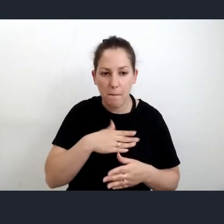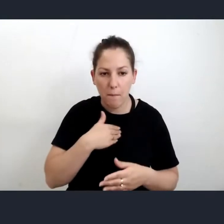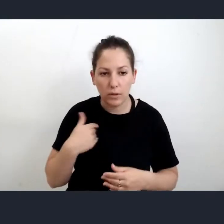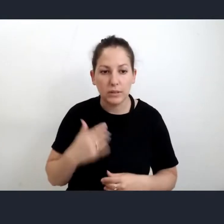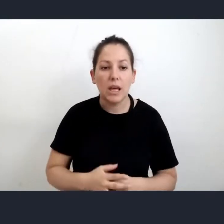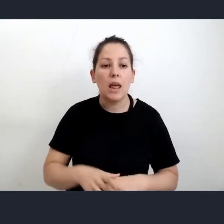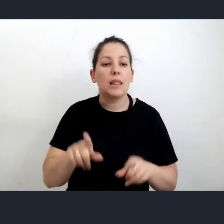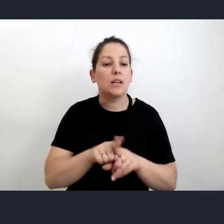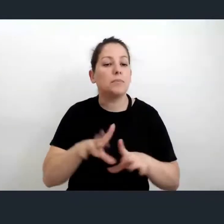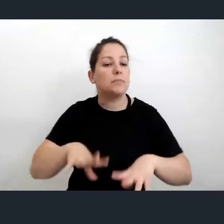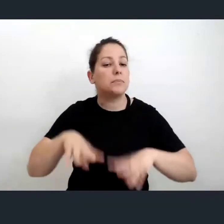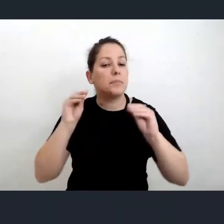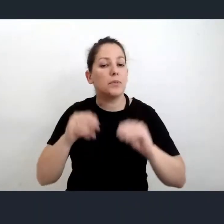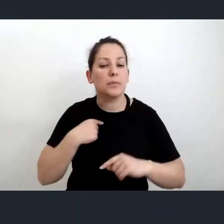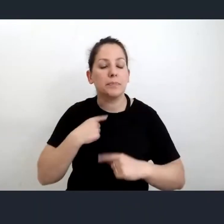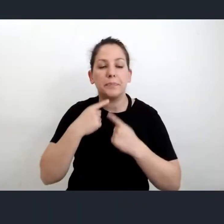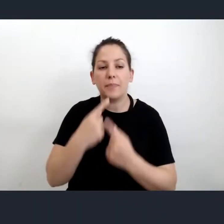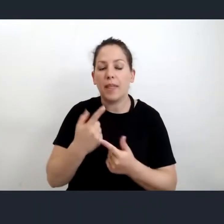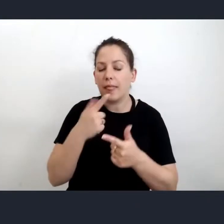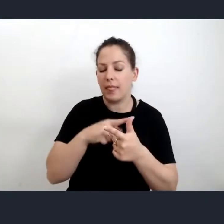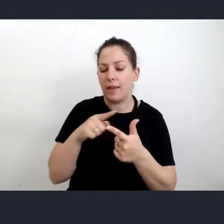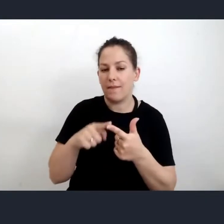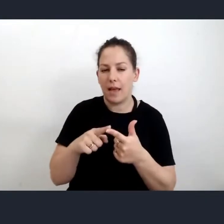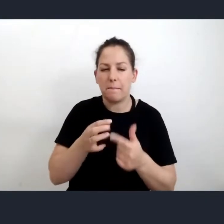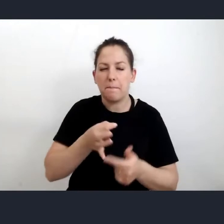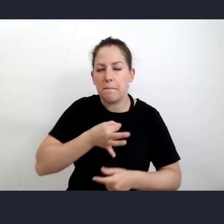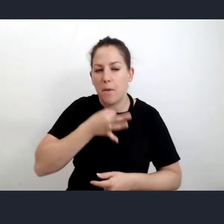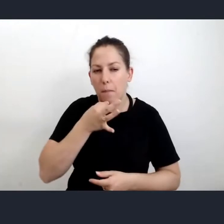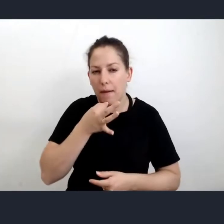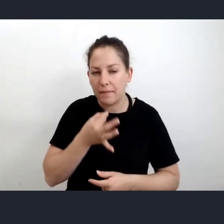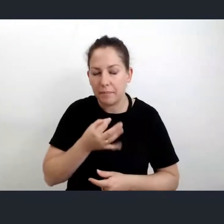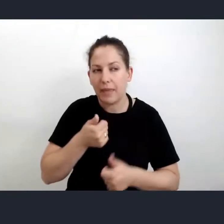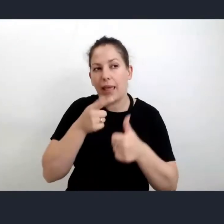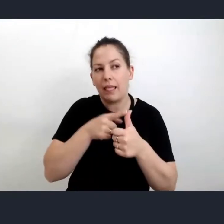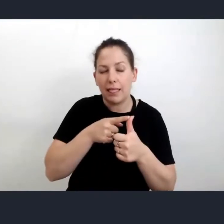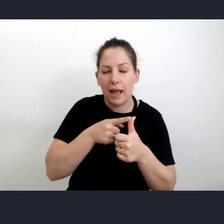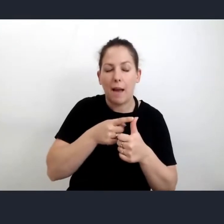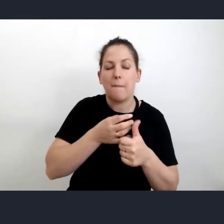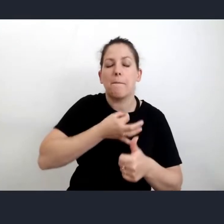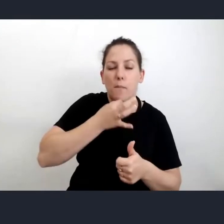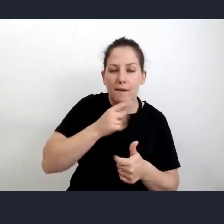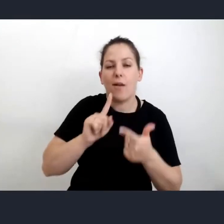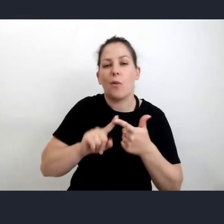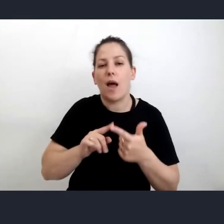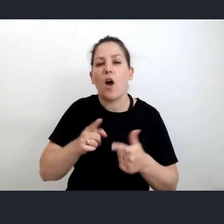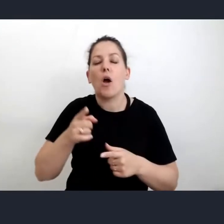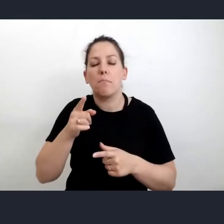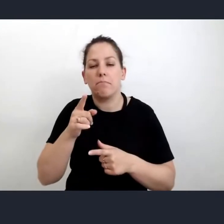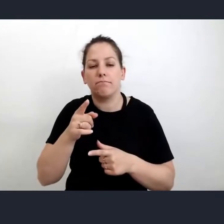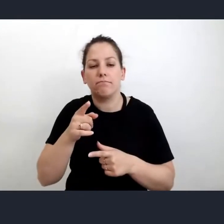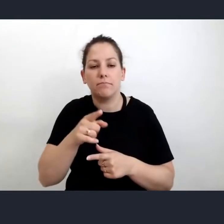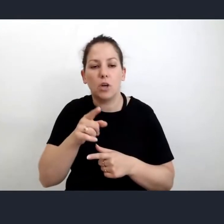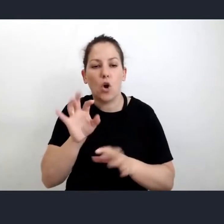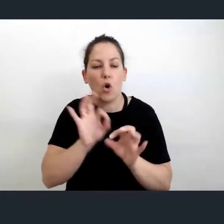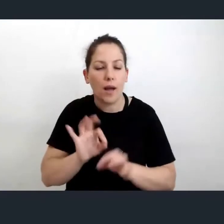Na początek dwie drobne korekty, czy jedna korekta i jedna uwaga. Pan Artur Zieliński jest wiceprezydentem Płocka,